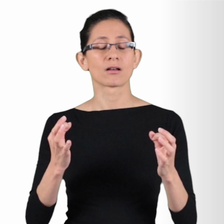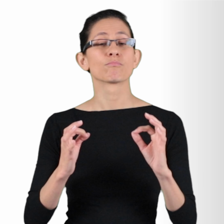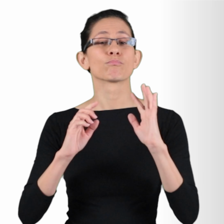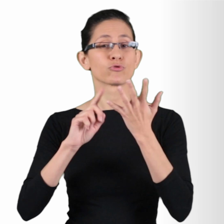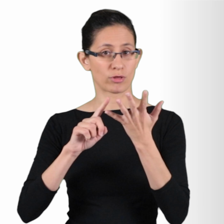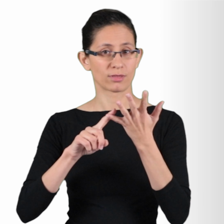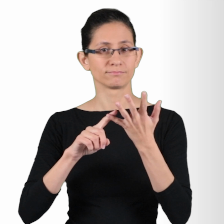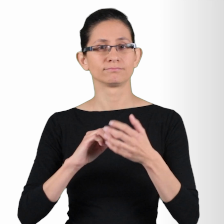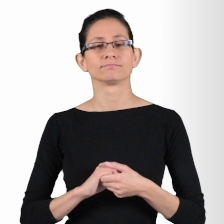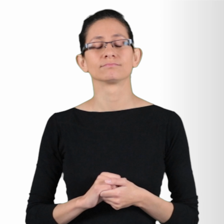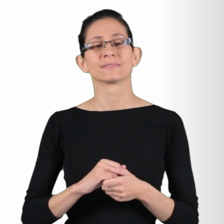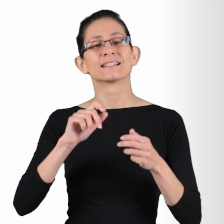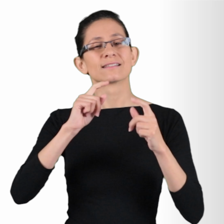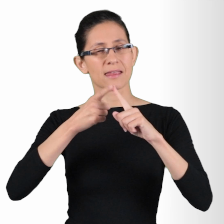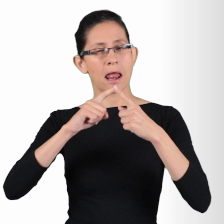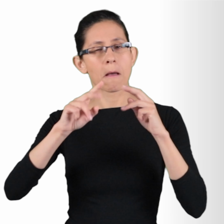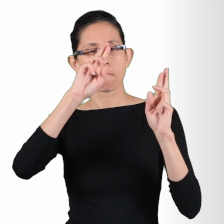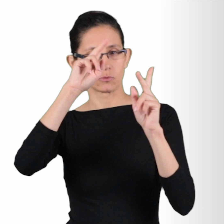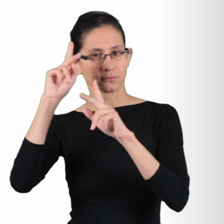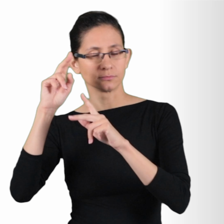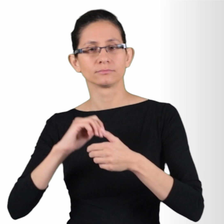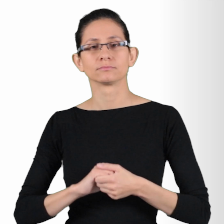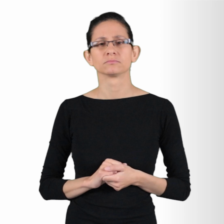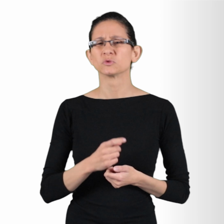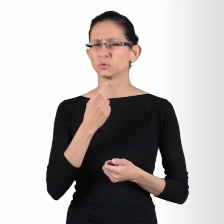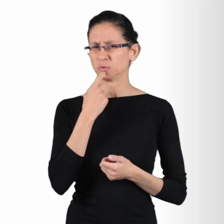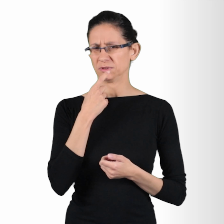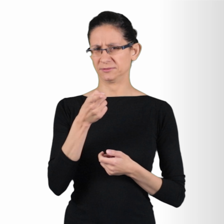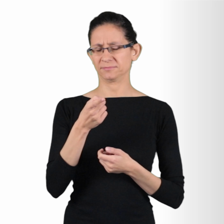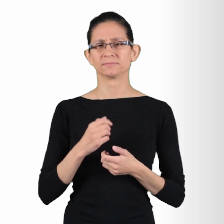Został nam piąty element - style poznawcze. Co to jest?